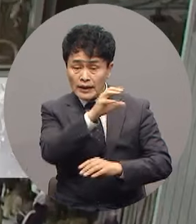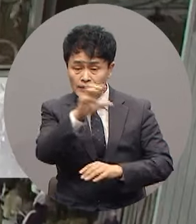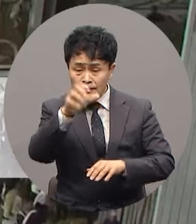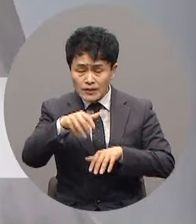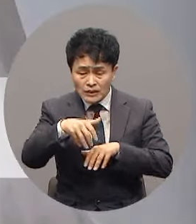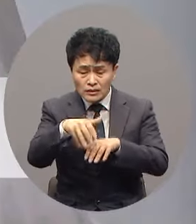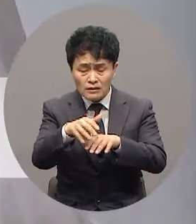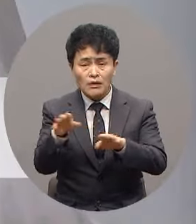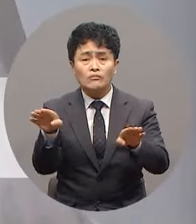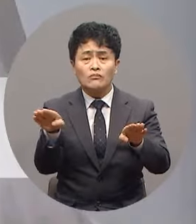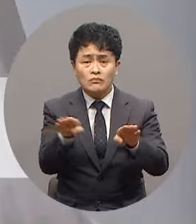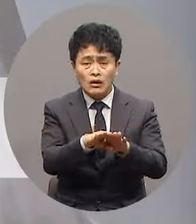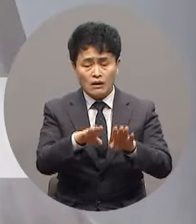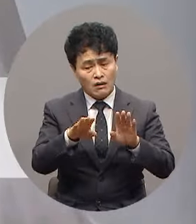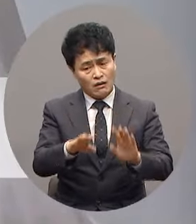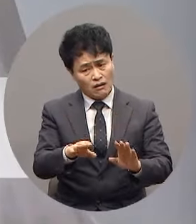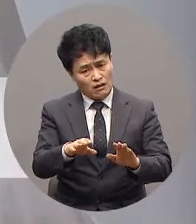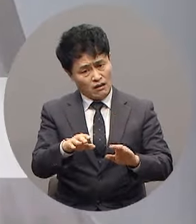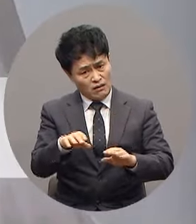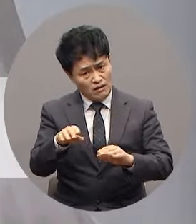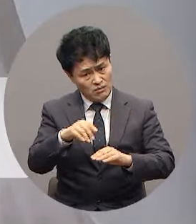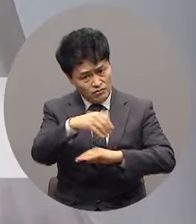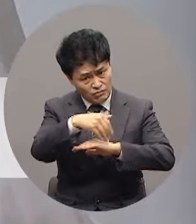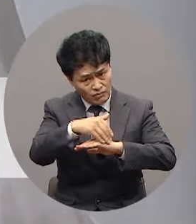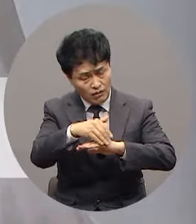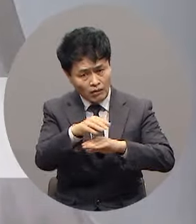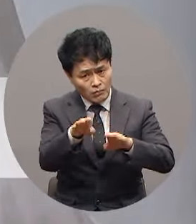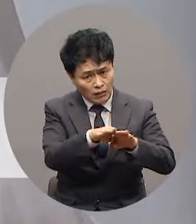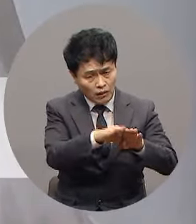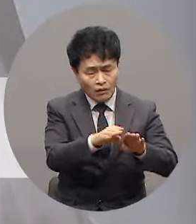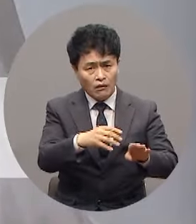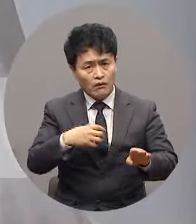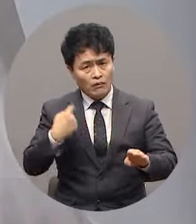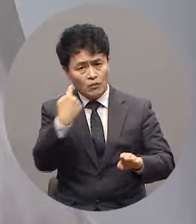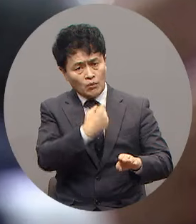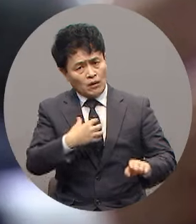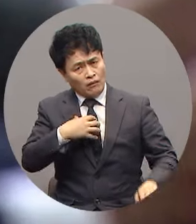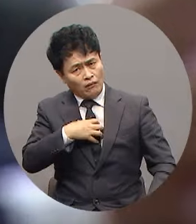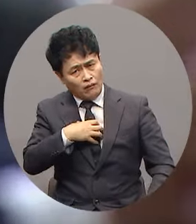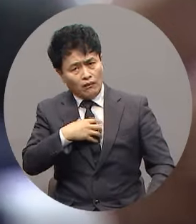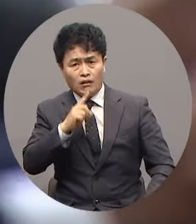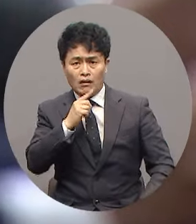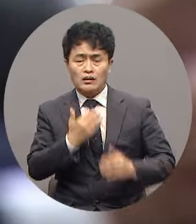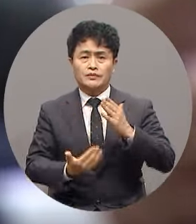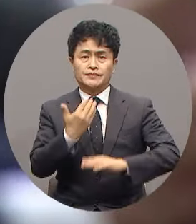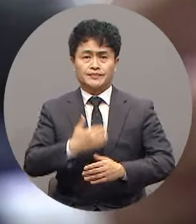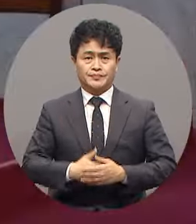십자가의 길 참가에 불참하는 등 최근 행사에 불참해 건강 우려가 제기되고 있습니다.